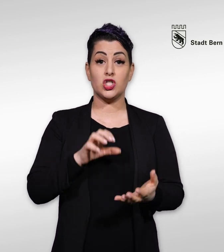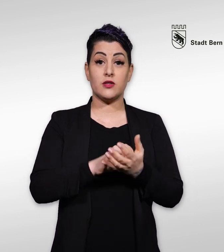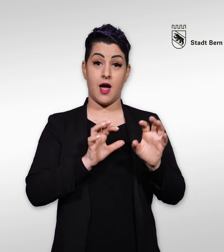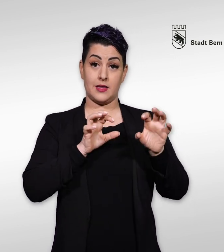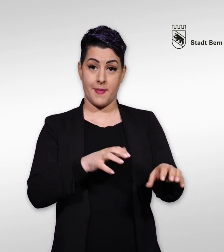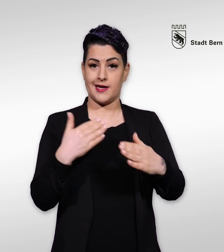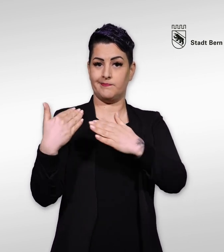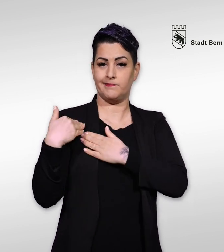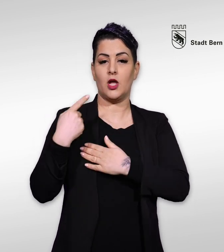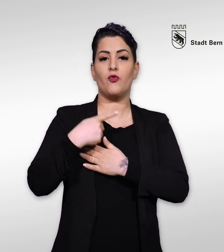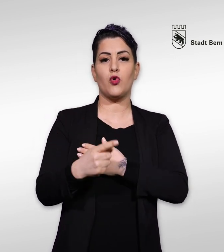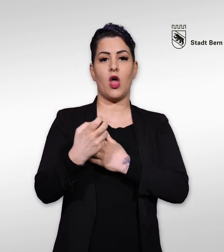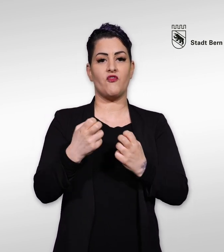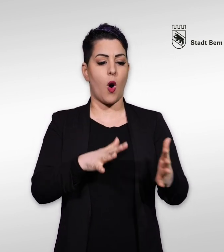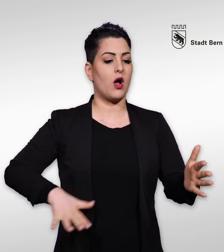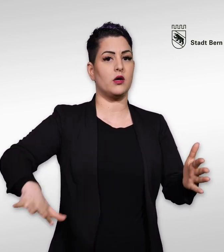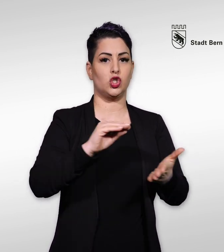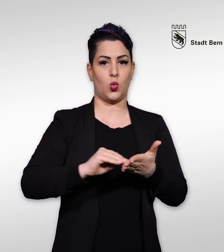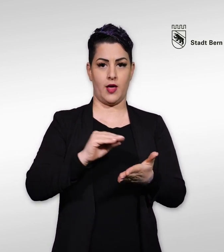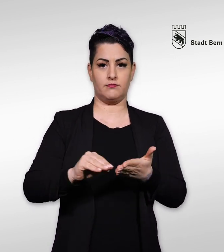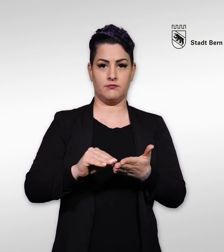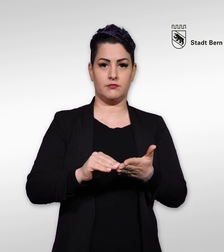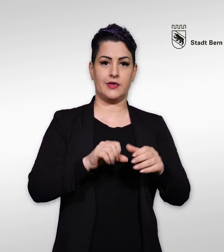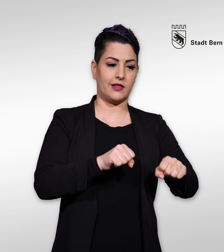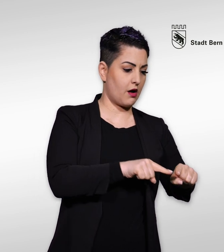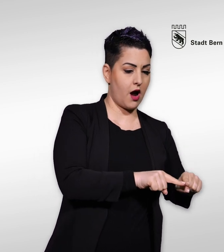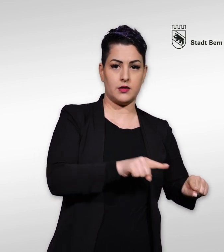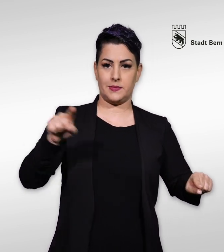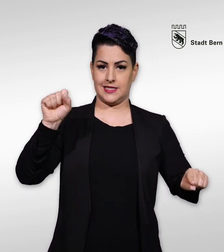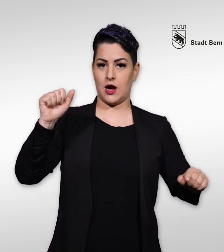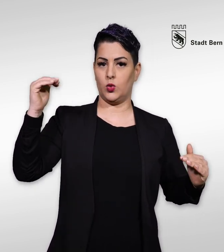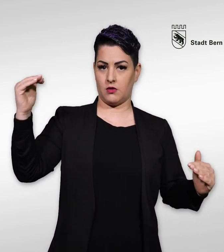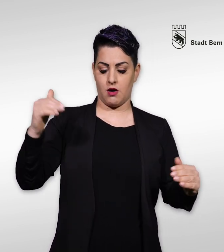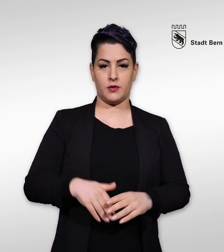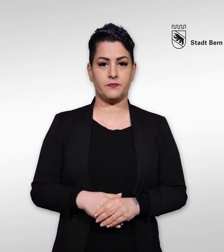Die Stadt Bern ist zuständig für die Volksschule.